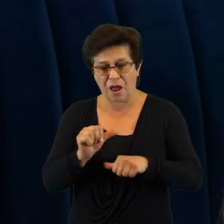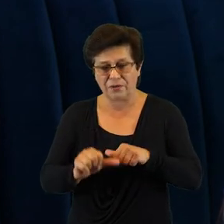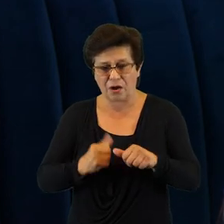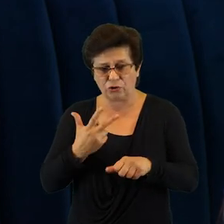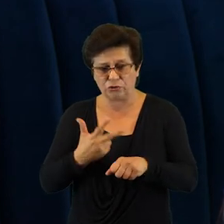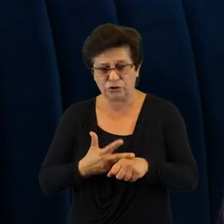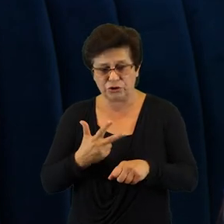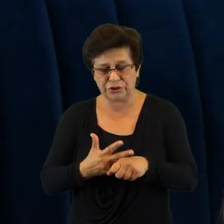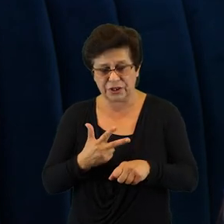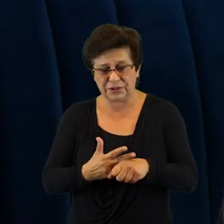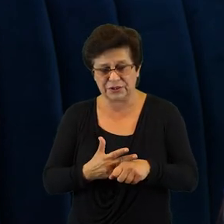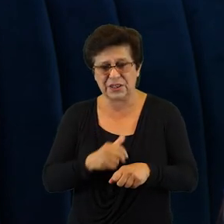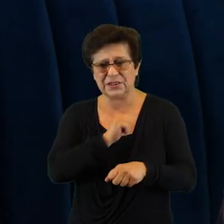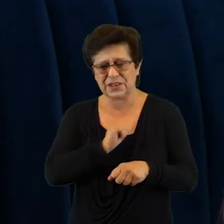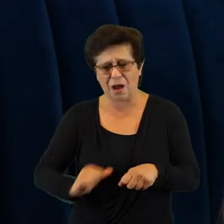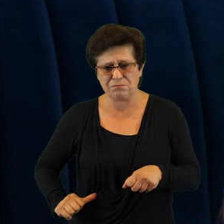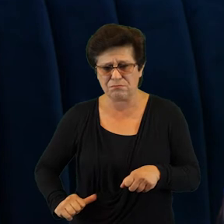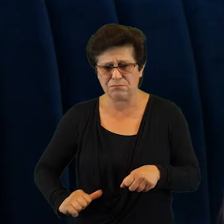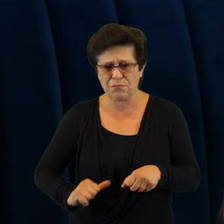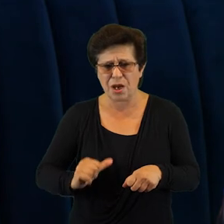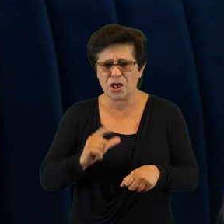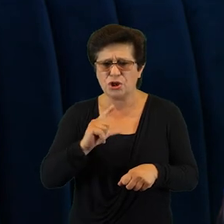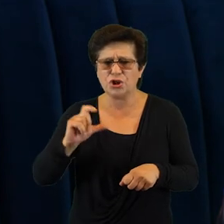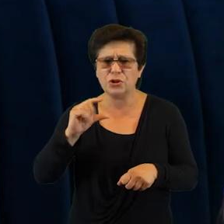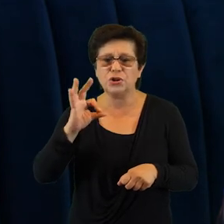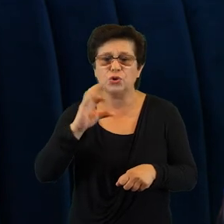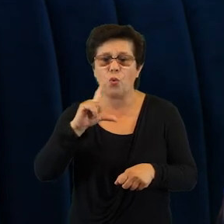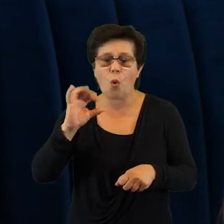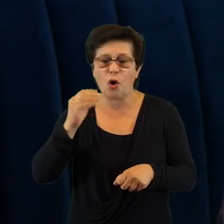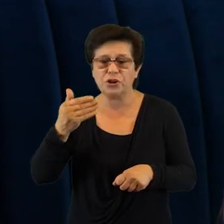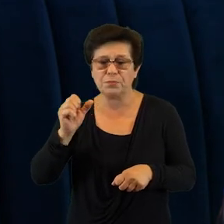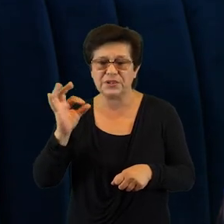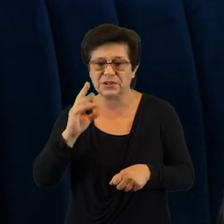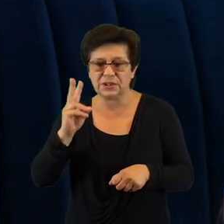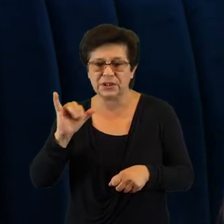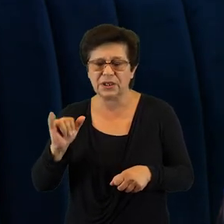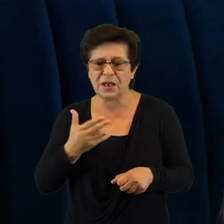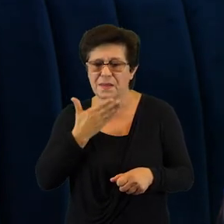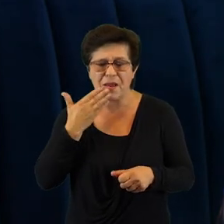Natomiast sam Słonimski nie miał problemów ze swoją tożsamością,